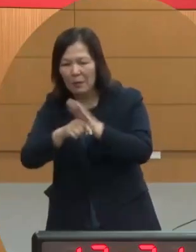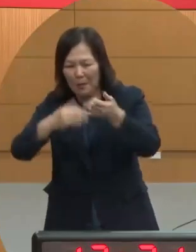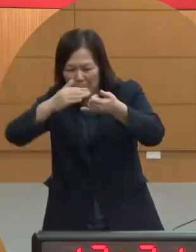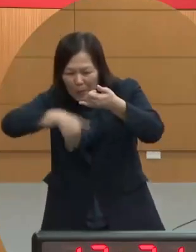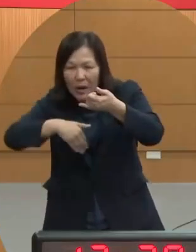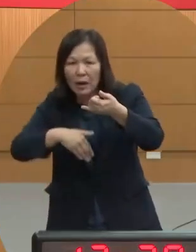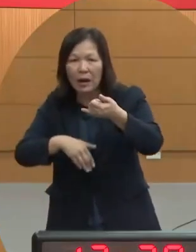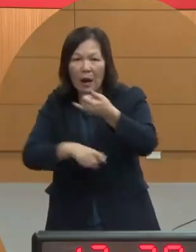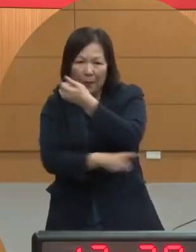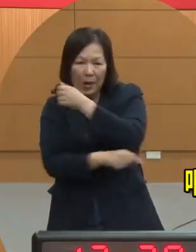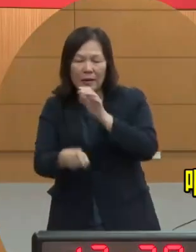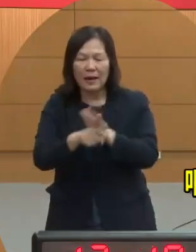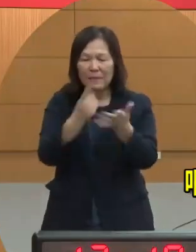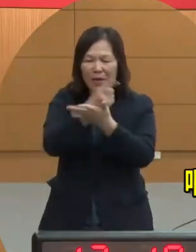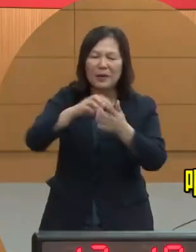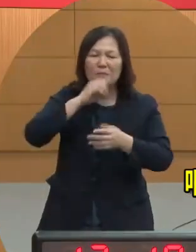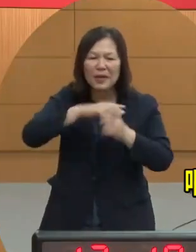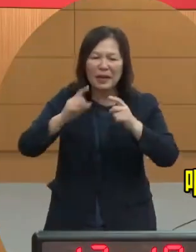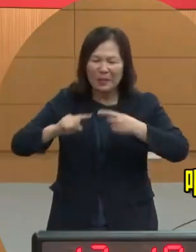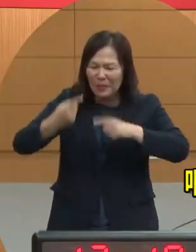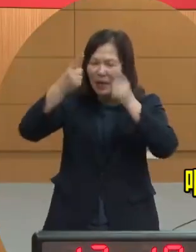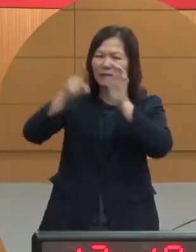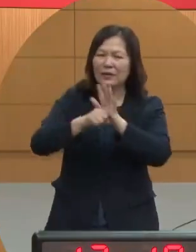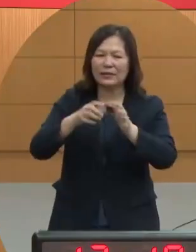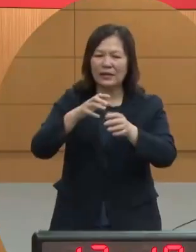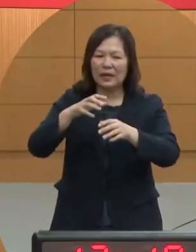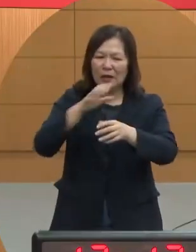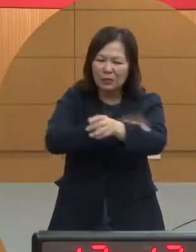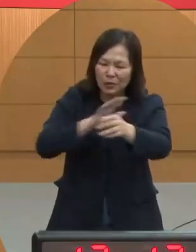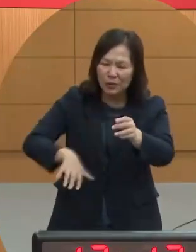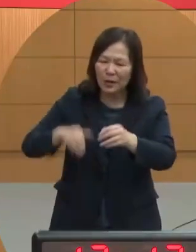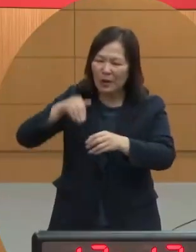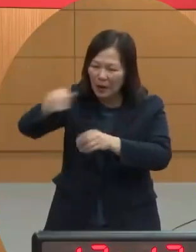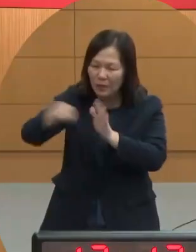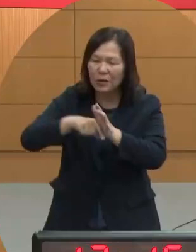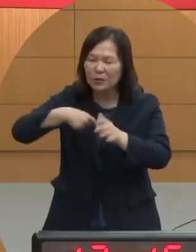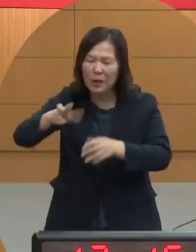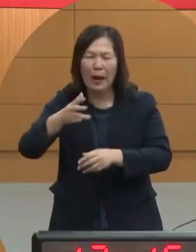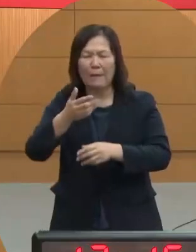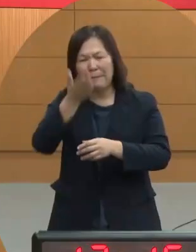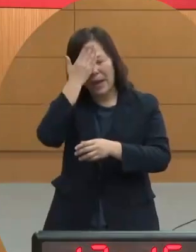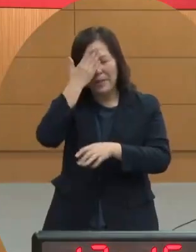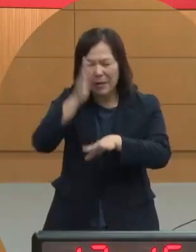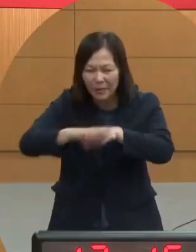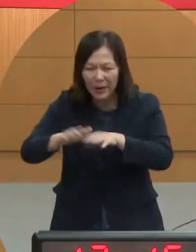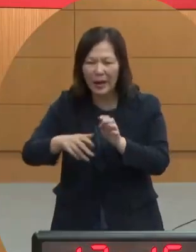屏東人在吵說 啊什麼那個左營高鐵 到屏東市不方便哪 差20分鐘30分鐘